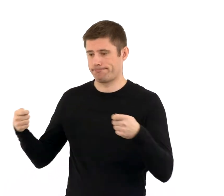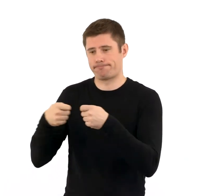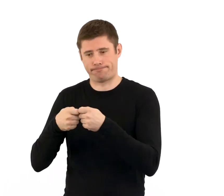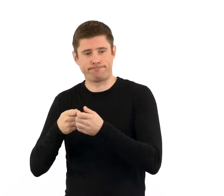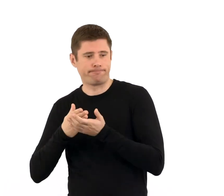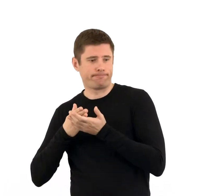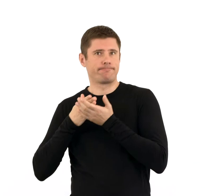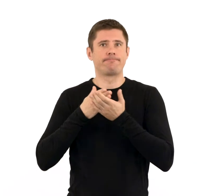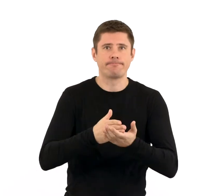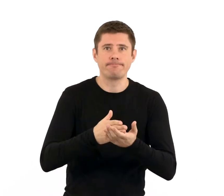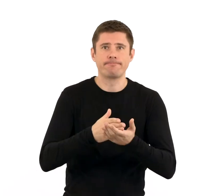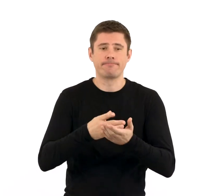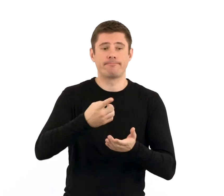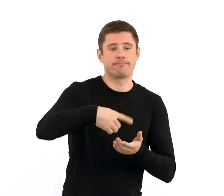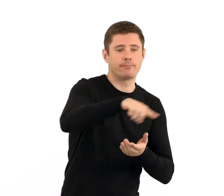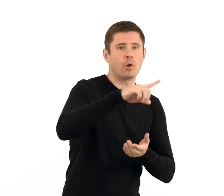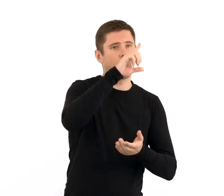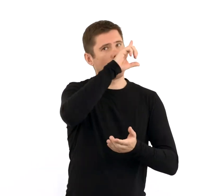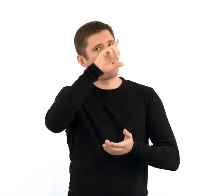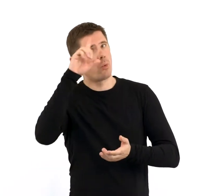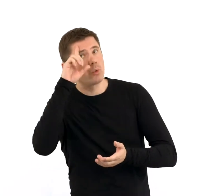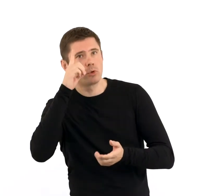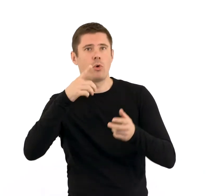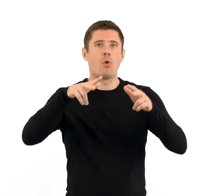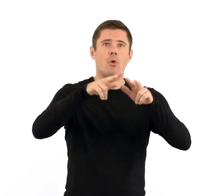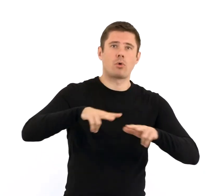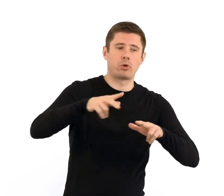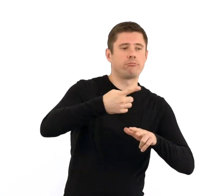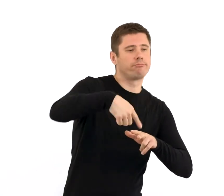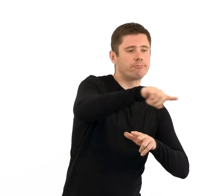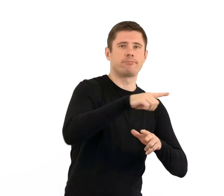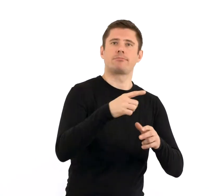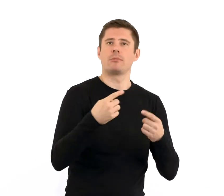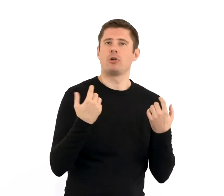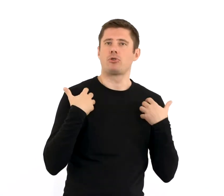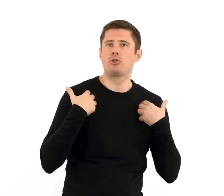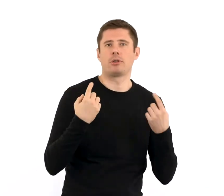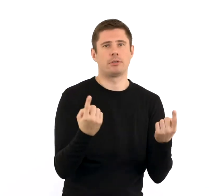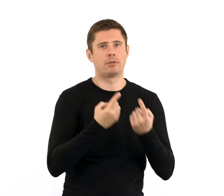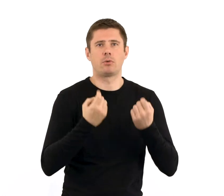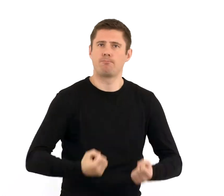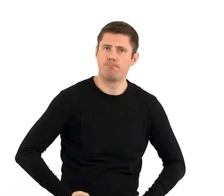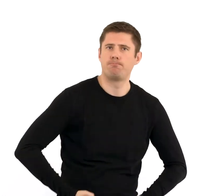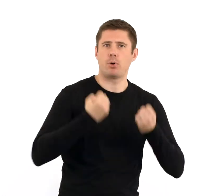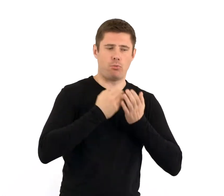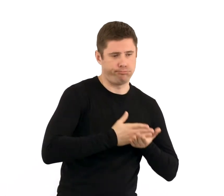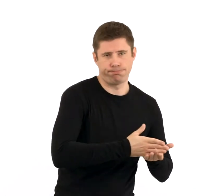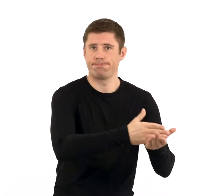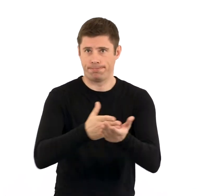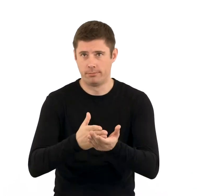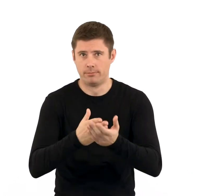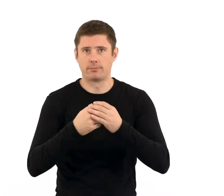mająca na celu umożliwienie osobom i rodzinom przezwyciężanie trudnych sytuacji życiowych.